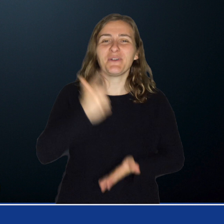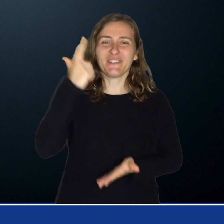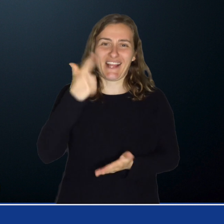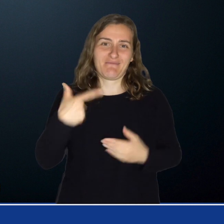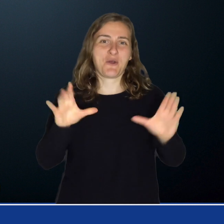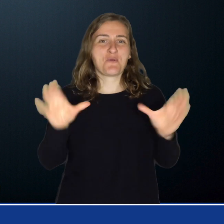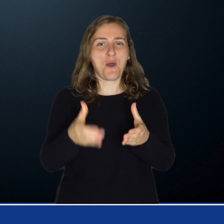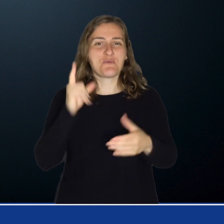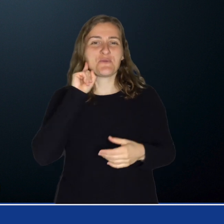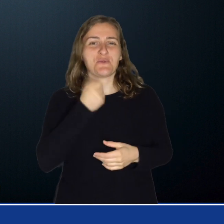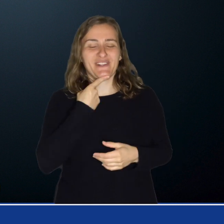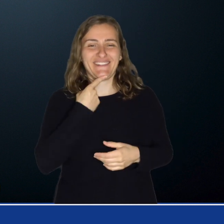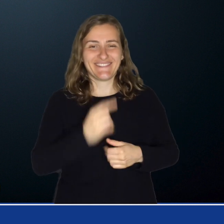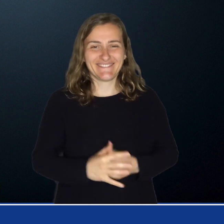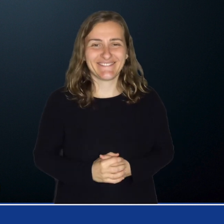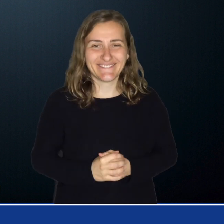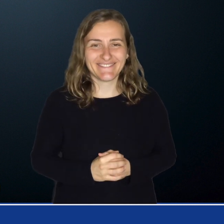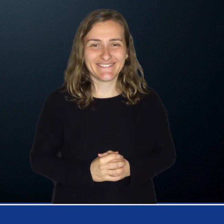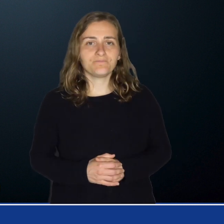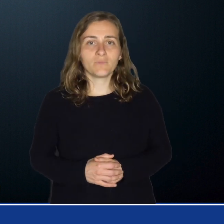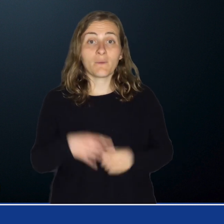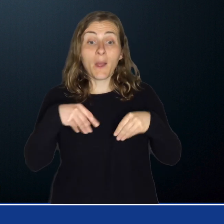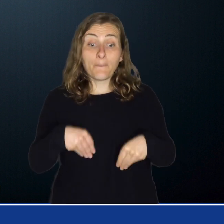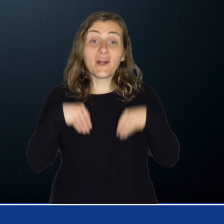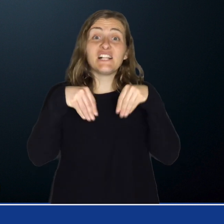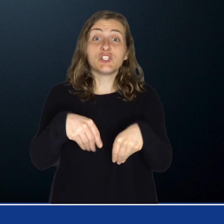in una giornata così importante per la nostra comunità.